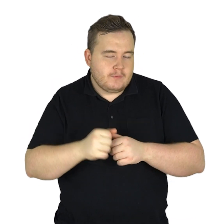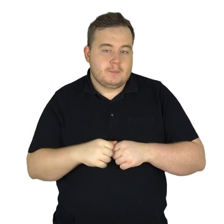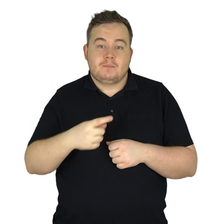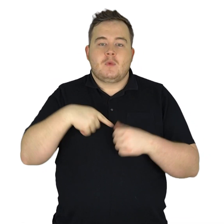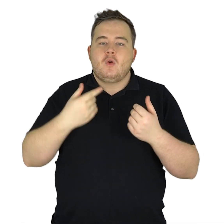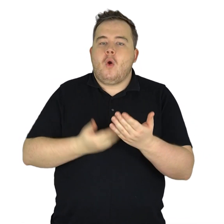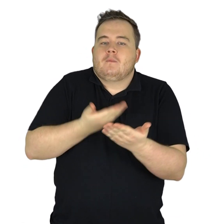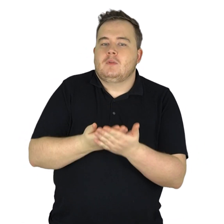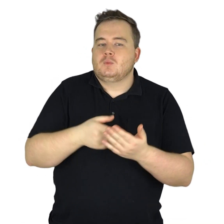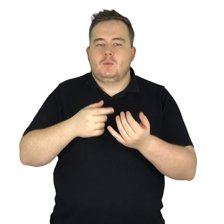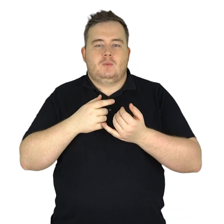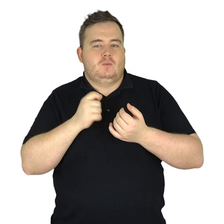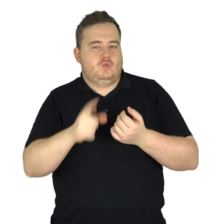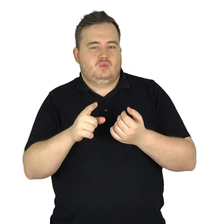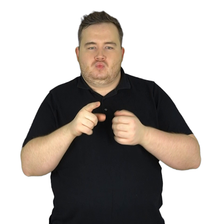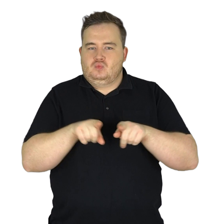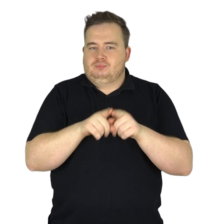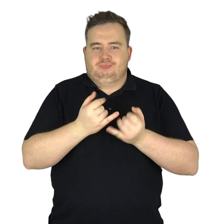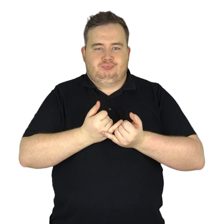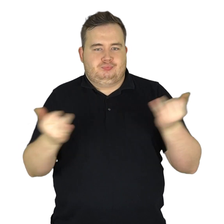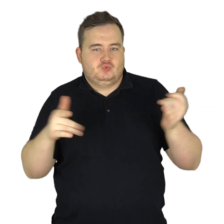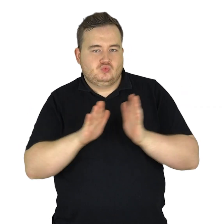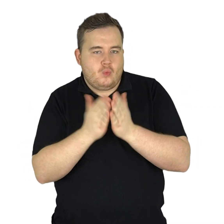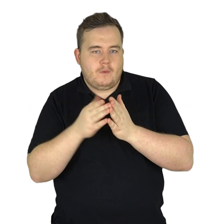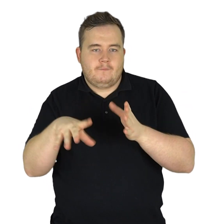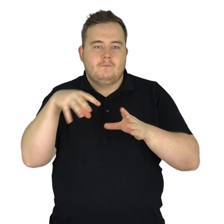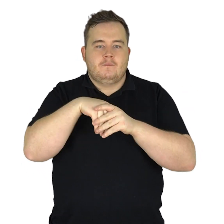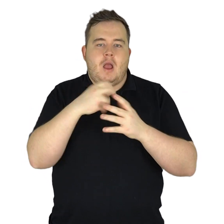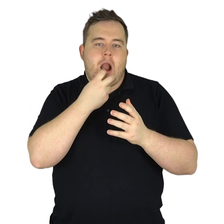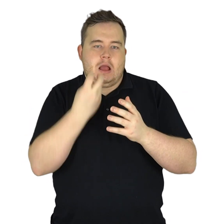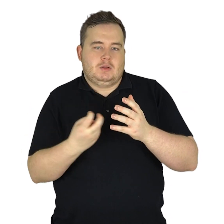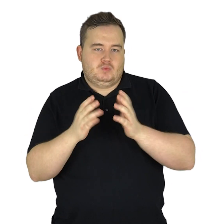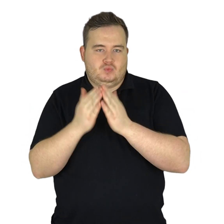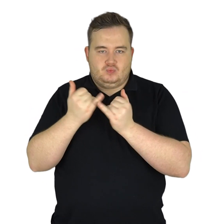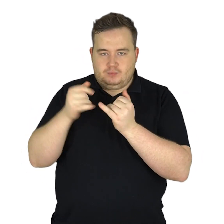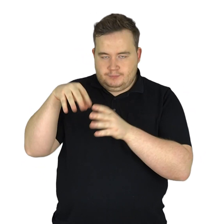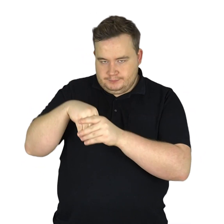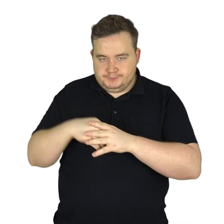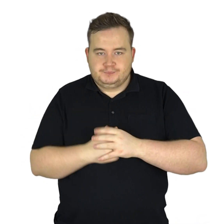Oferujemy również dostęp do książek w formie elektronicznej.